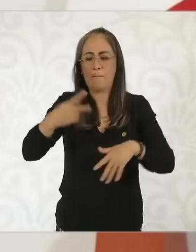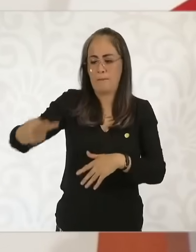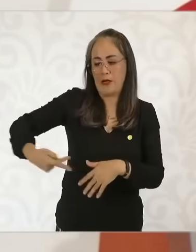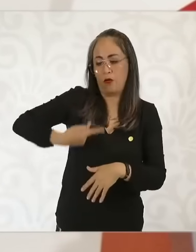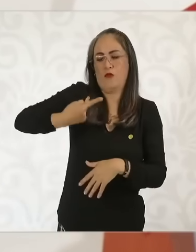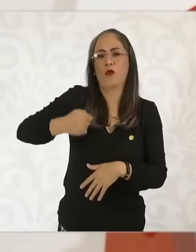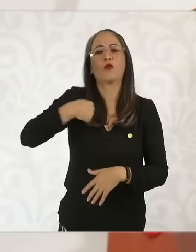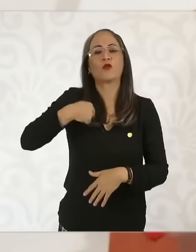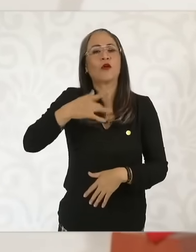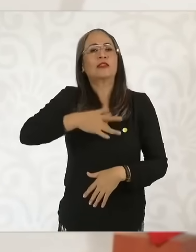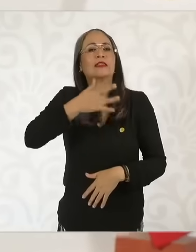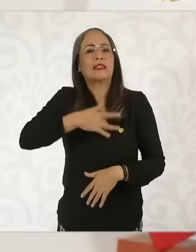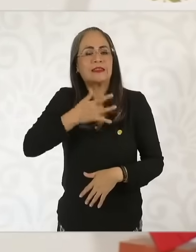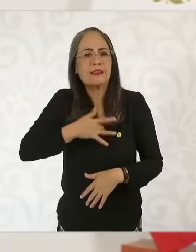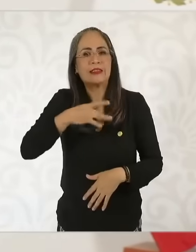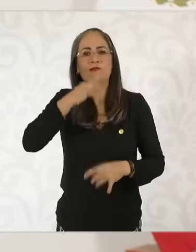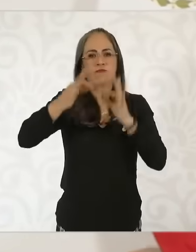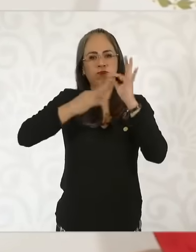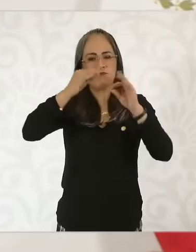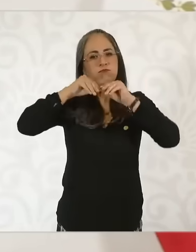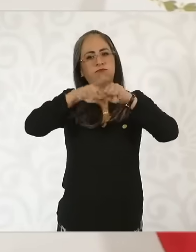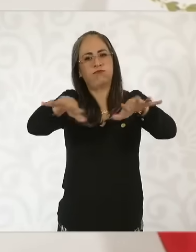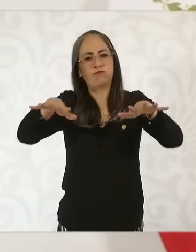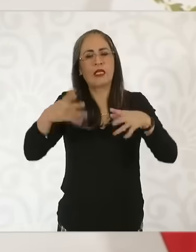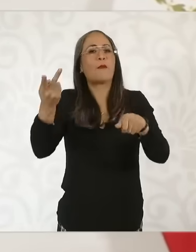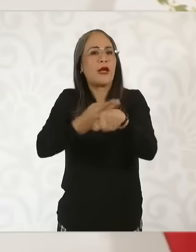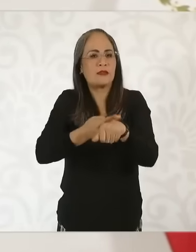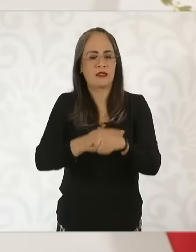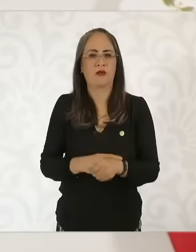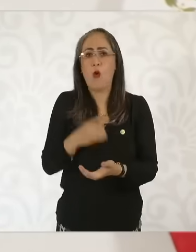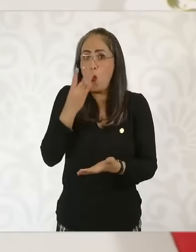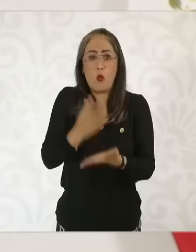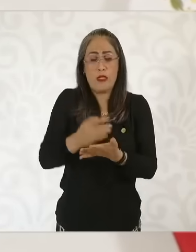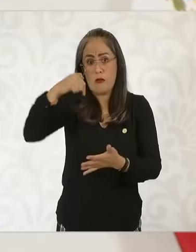yo que eran los impactos de la campaña. Yo le comenté que no solamente era la campaña en medios,